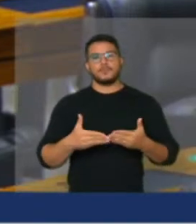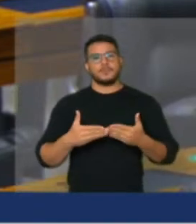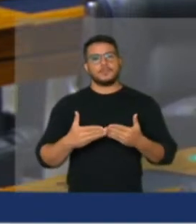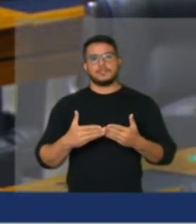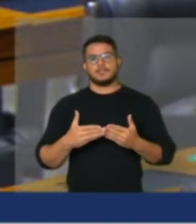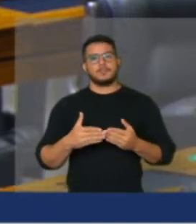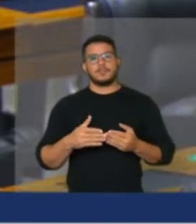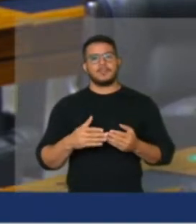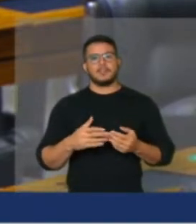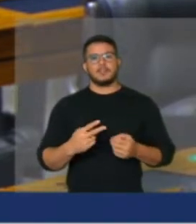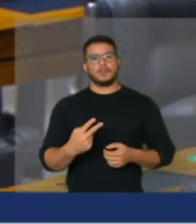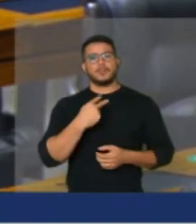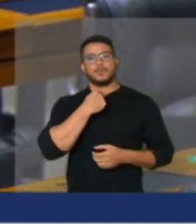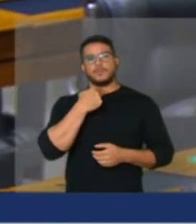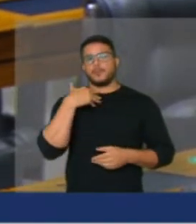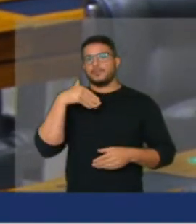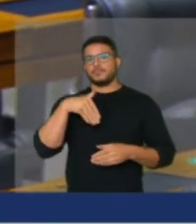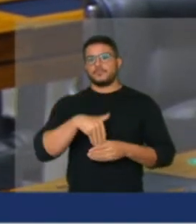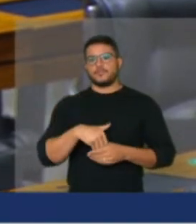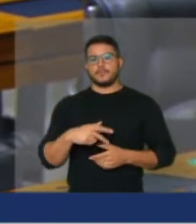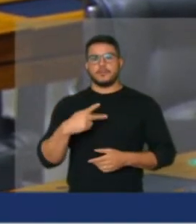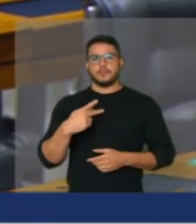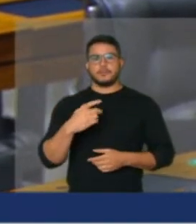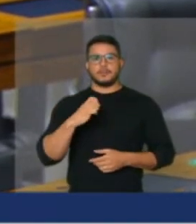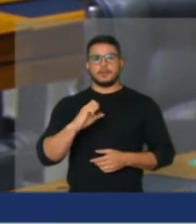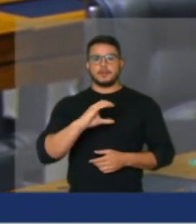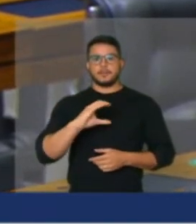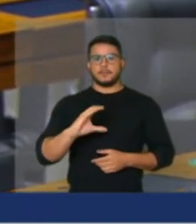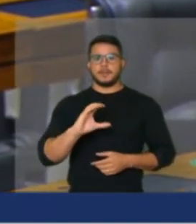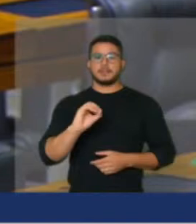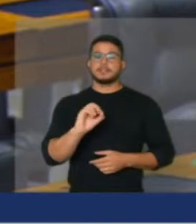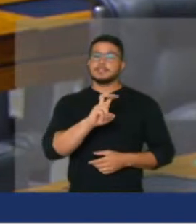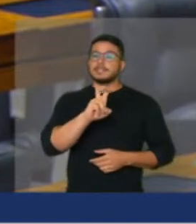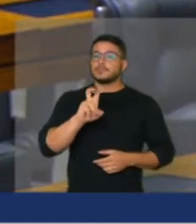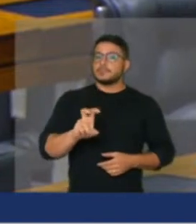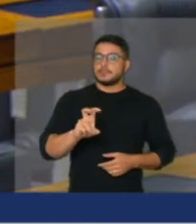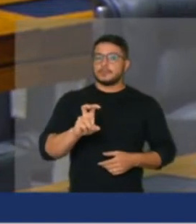FEVEREIRO, ELA DEU ENTRADA NA CCJ EM FEVEREIRO. TEVE UMA TRAMITAÇÃO RELÂMPAGO NA